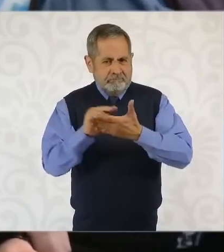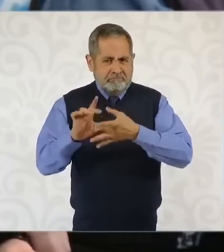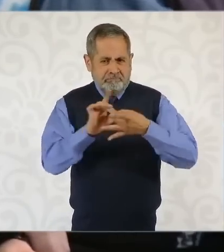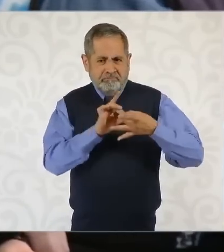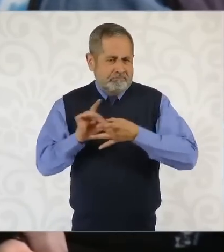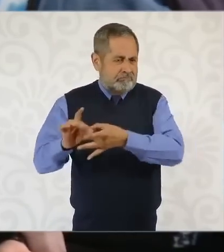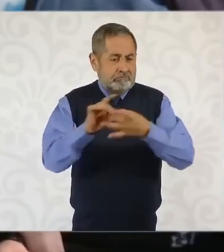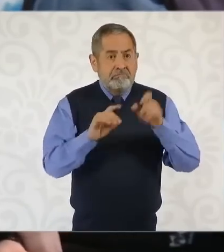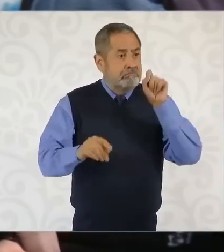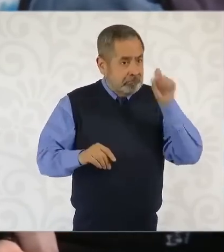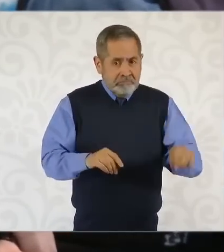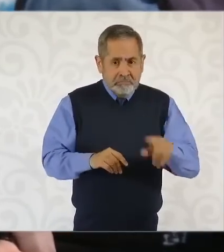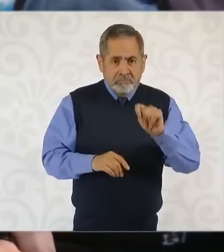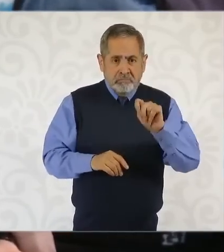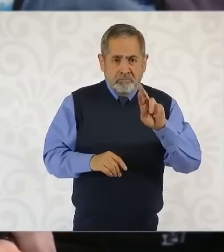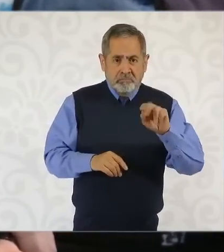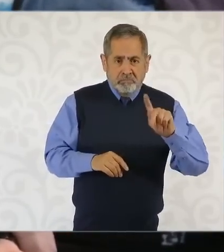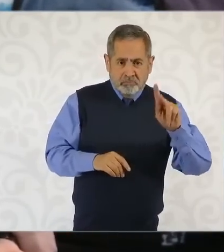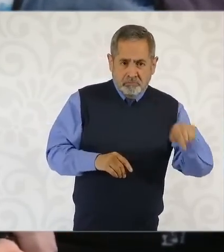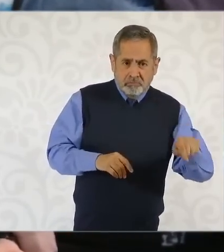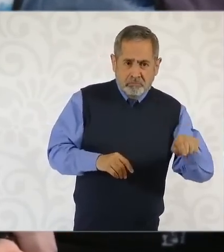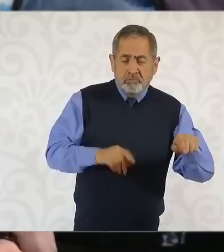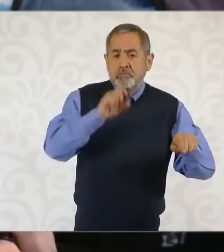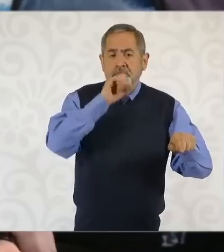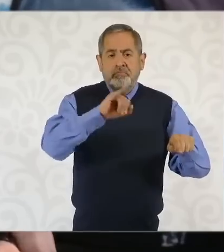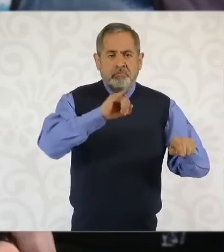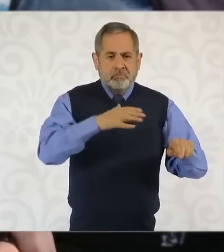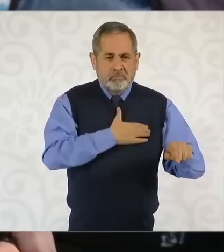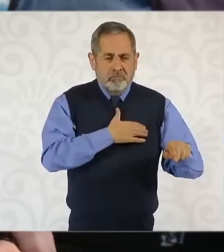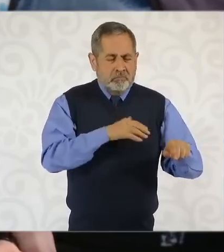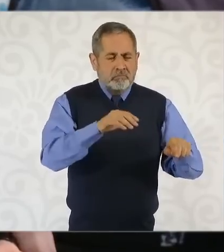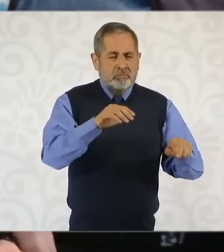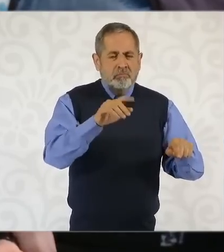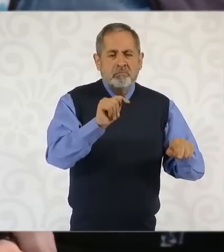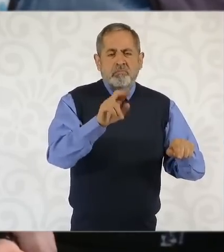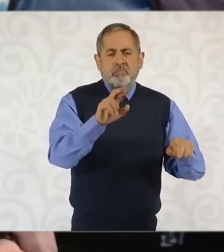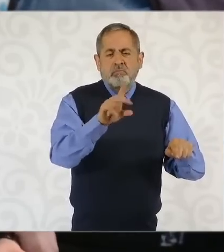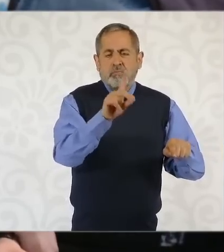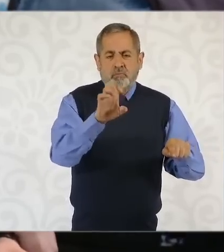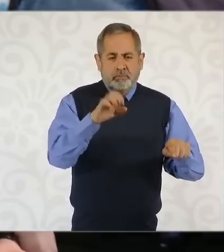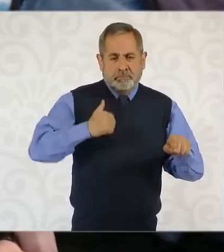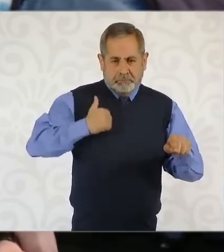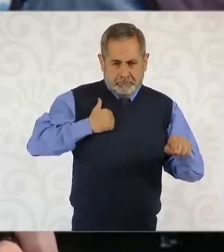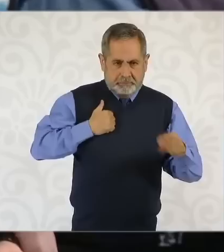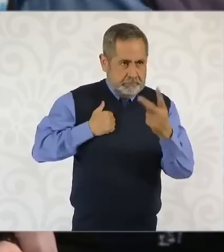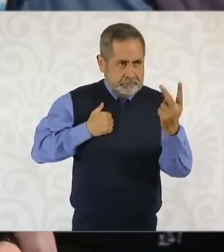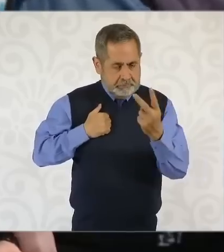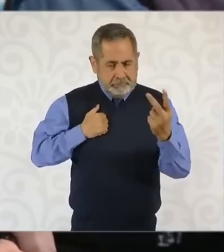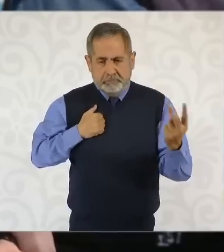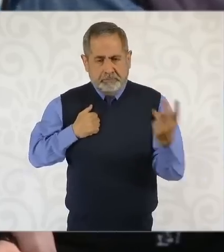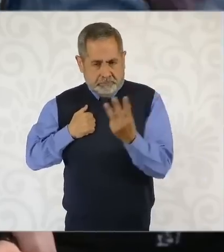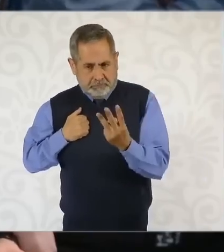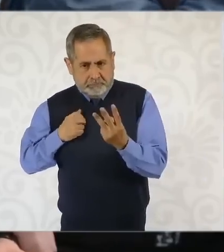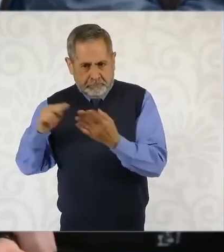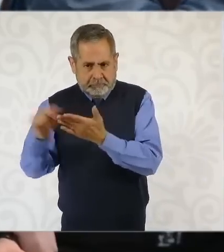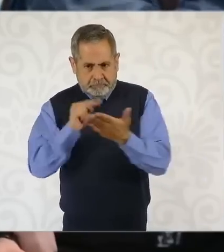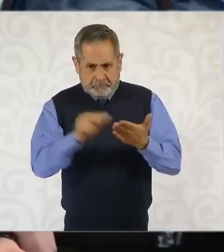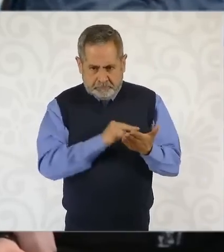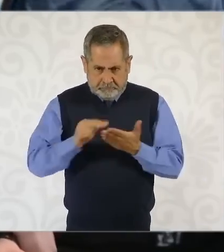Trump Y por supuesto el Primer Ministro Justin trud en ese entendimiento pláticas Bueno pues